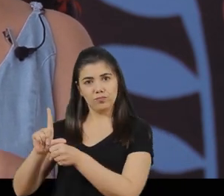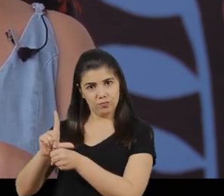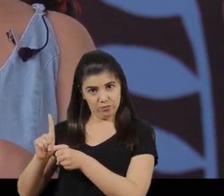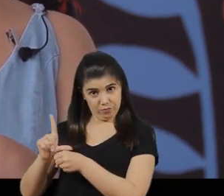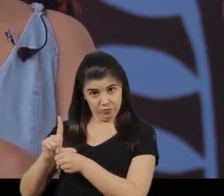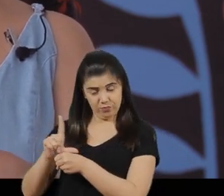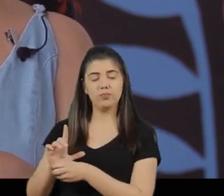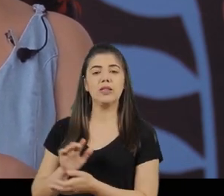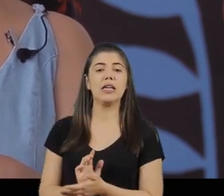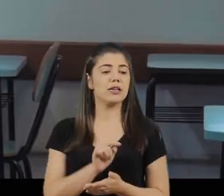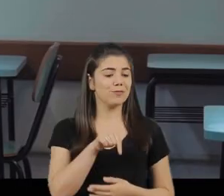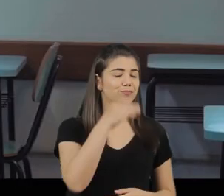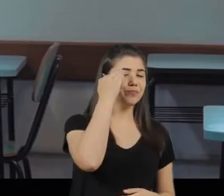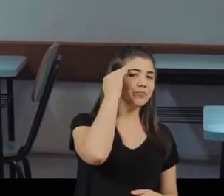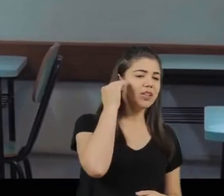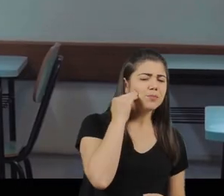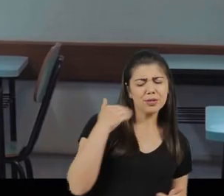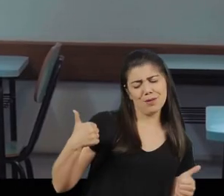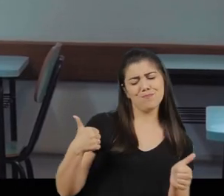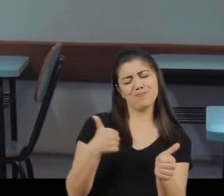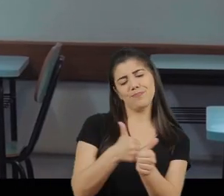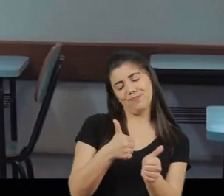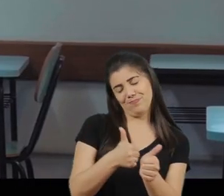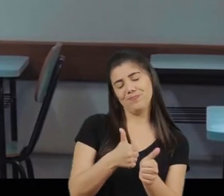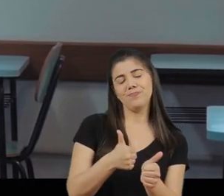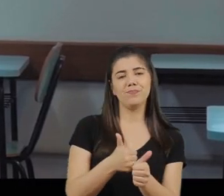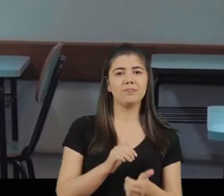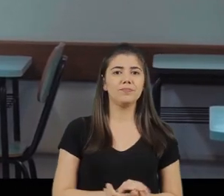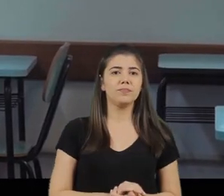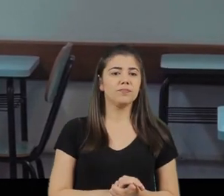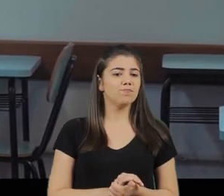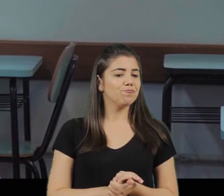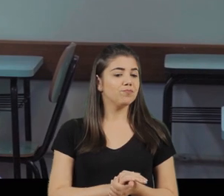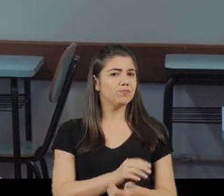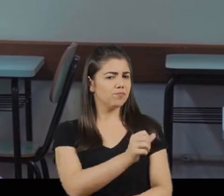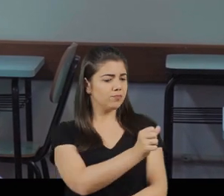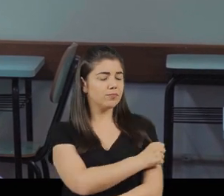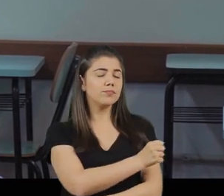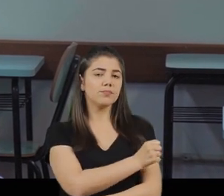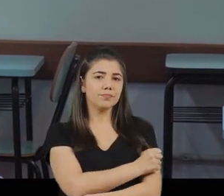então é mais próximo. Em questão do curso, eu sempre quis Psicologia,